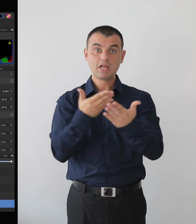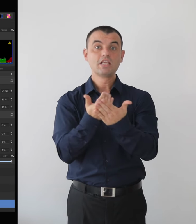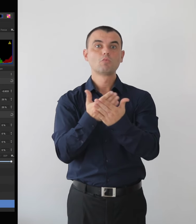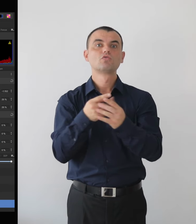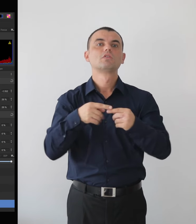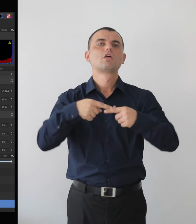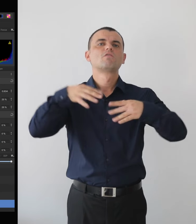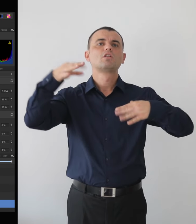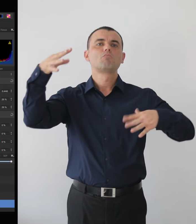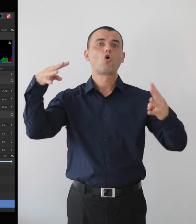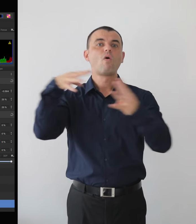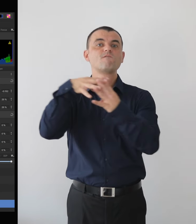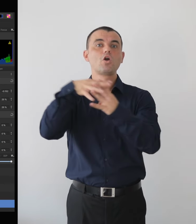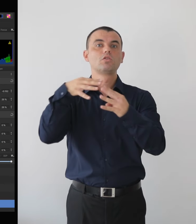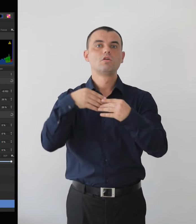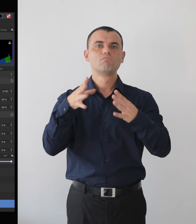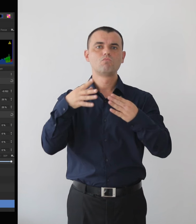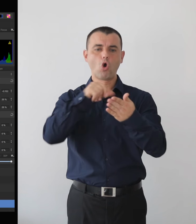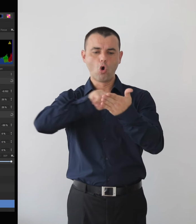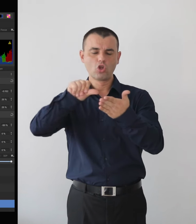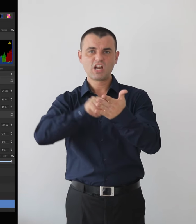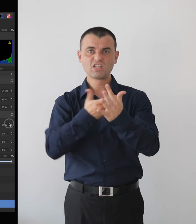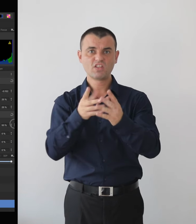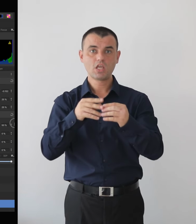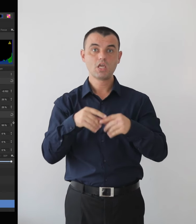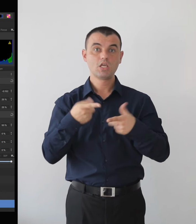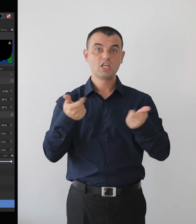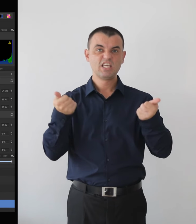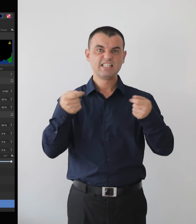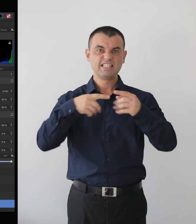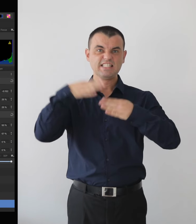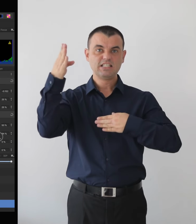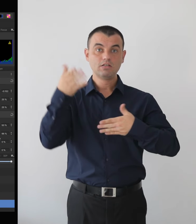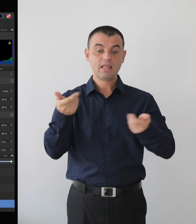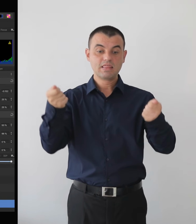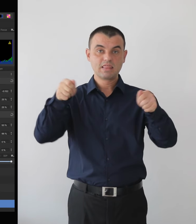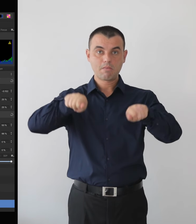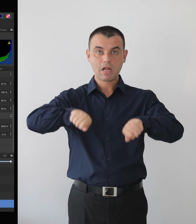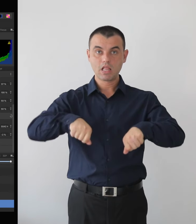или използване на твърде много филтри, прекалено изостряне и силно намаляване на шума.